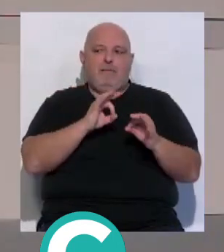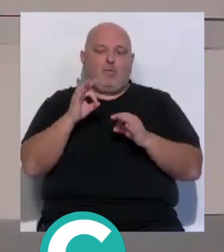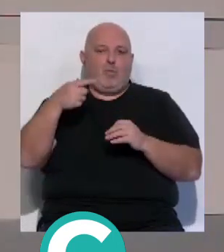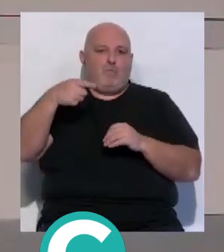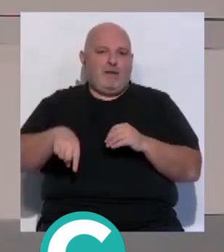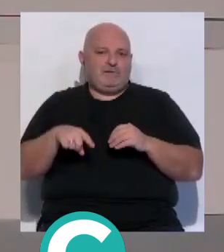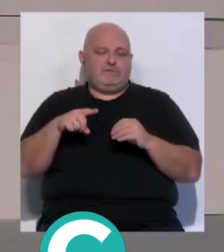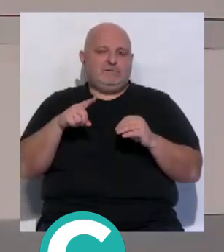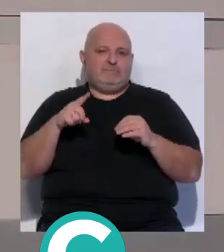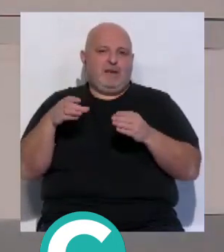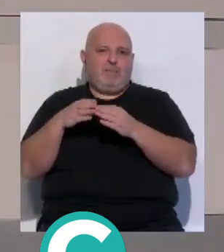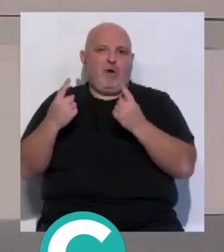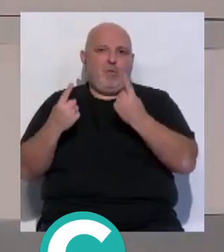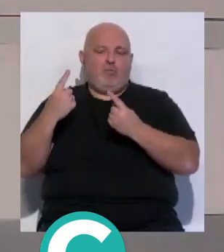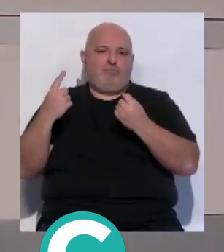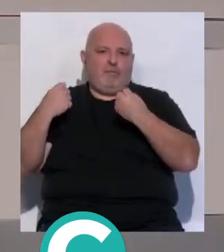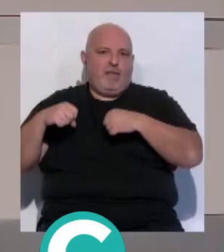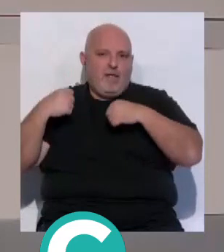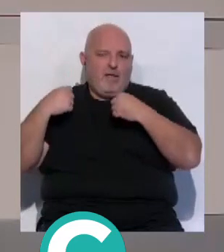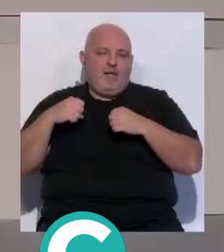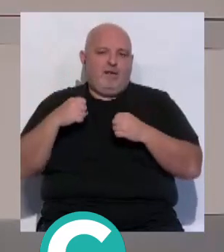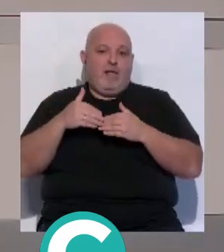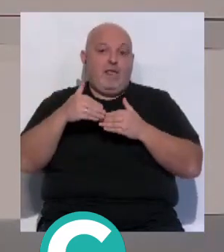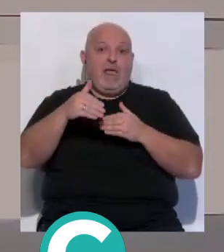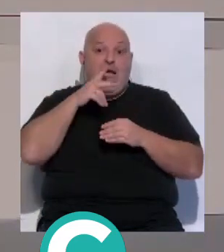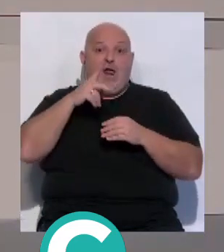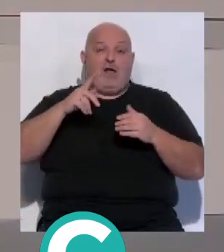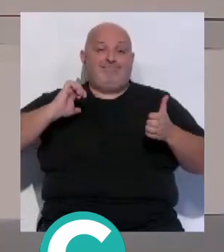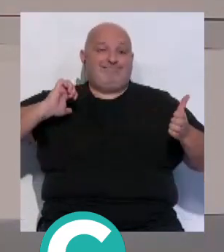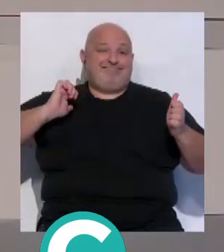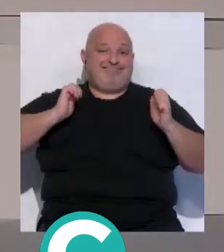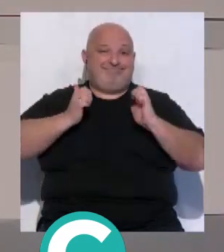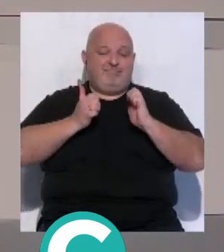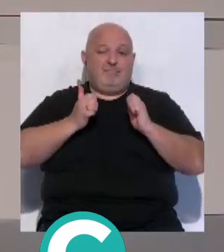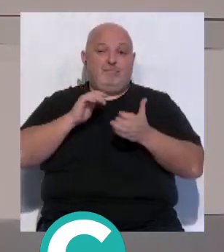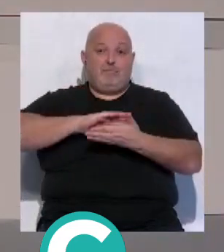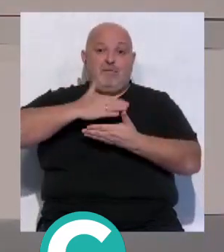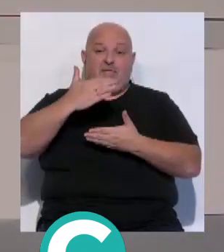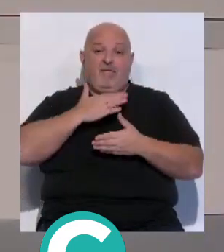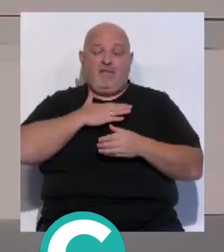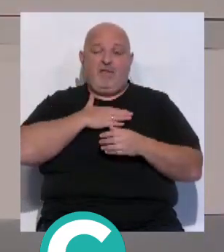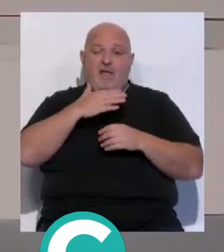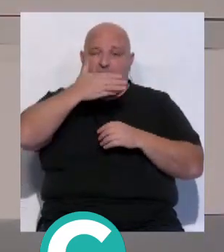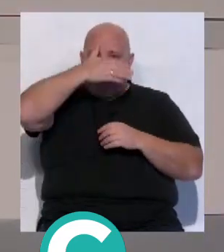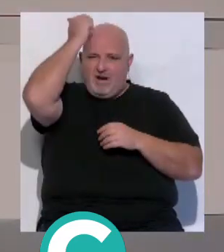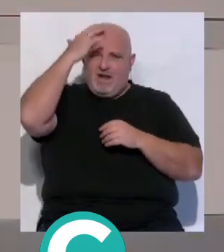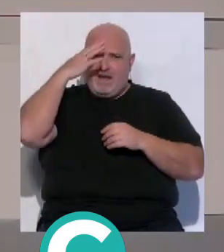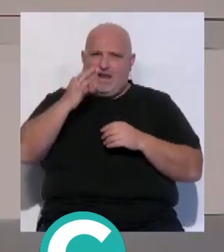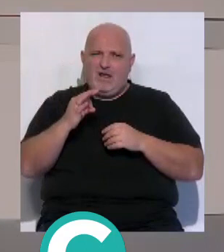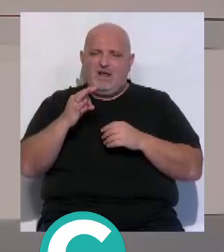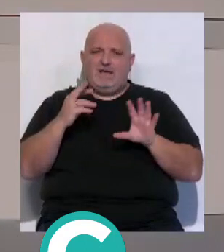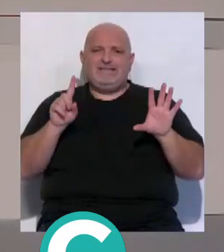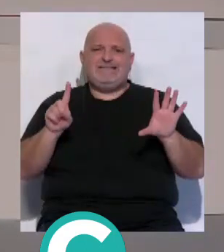ya con una temporada muy muy comprimida porque tenemos en el mes de abril creo Son seis partidos